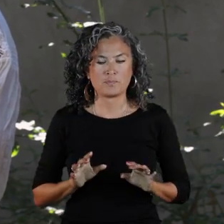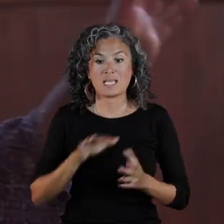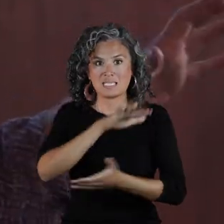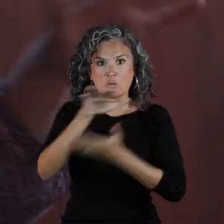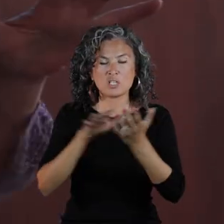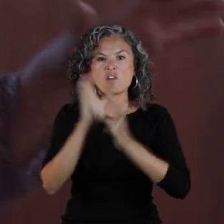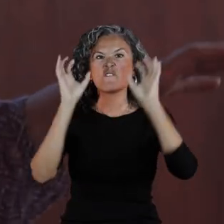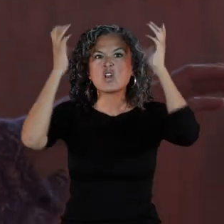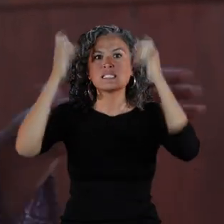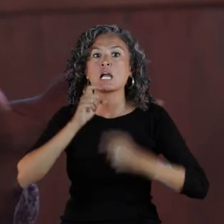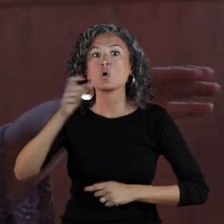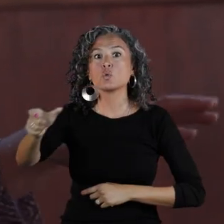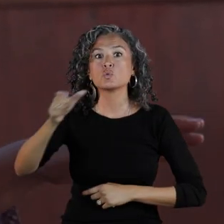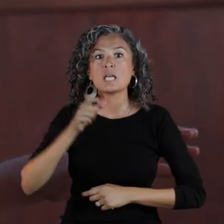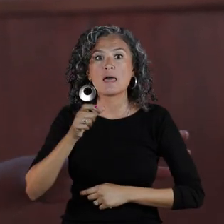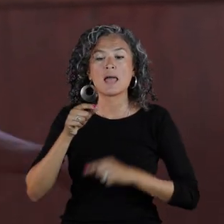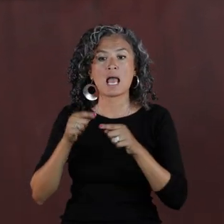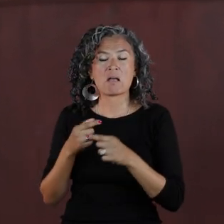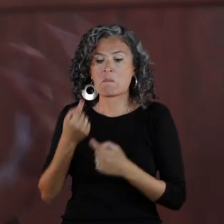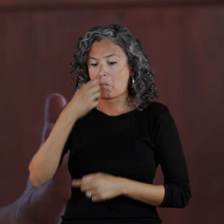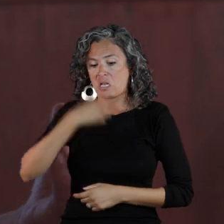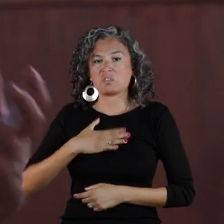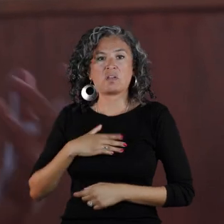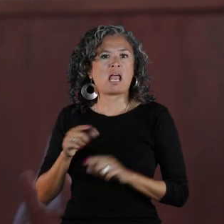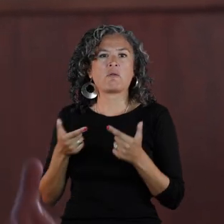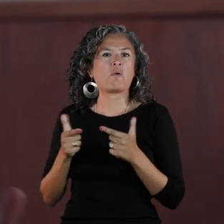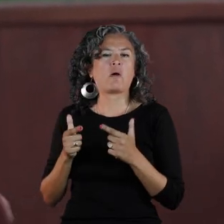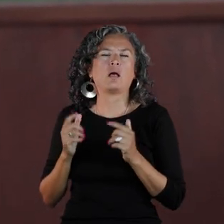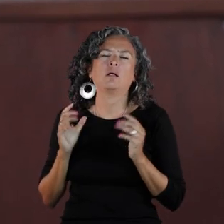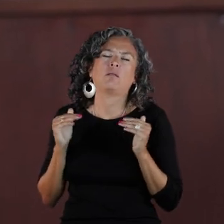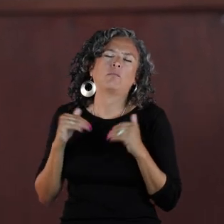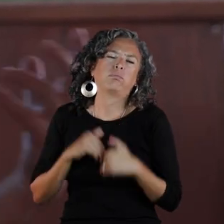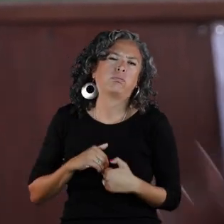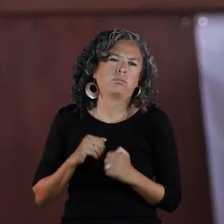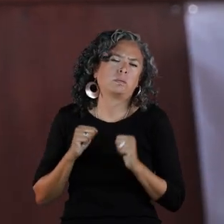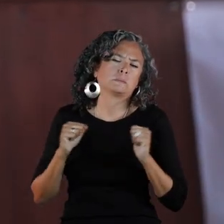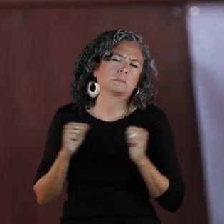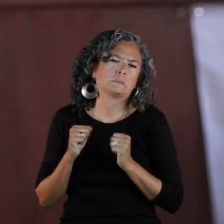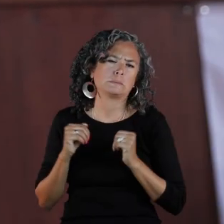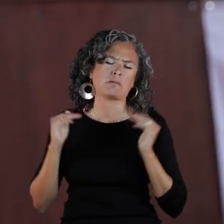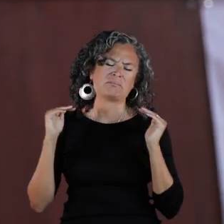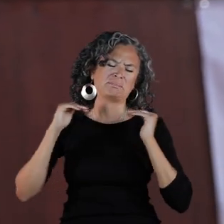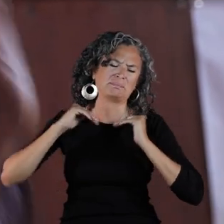En una situación de violencia cruzada, una persona no sale destrozada con la